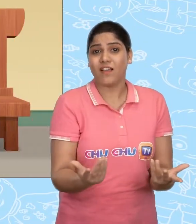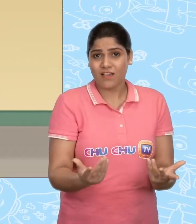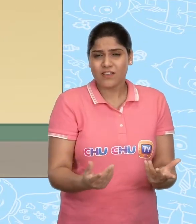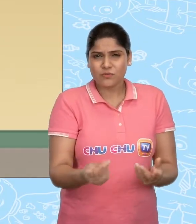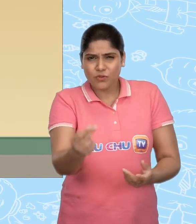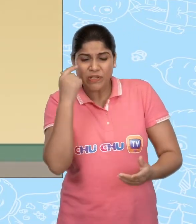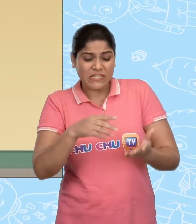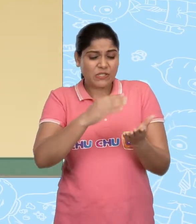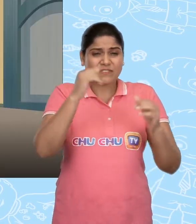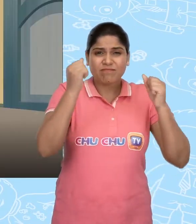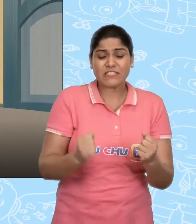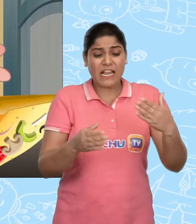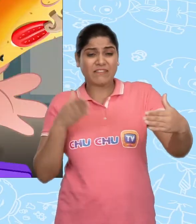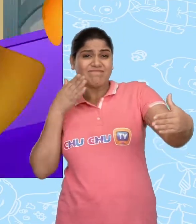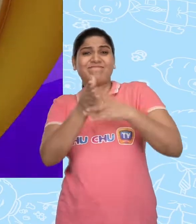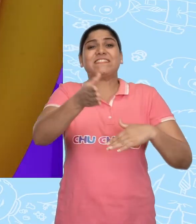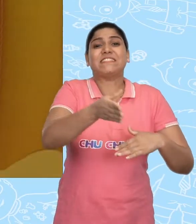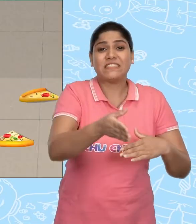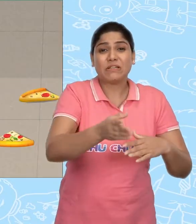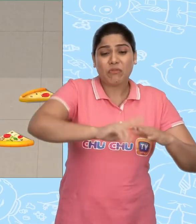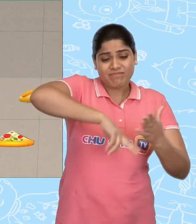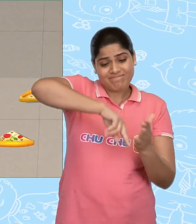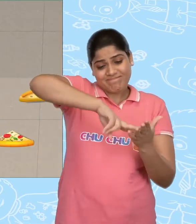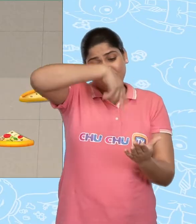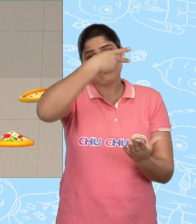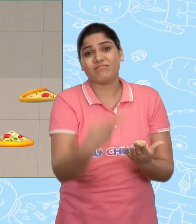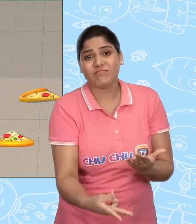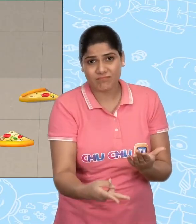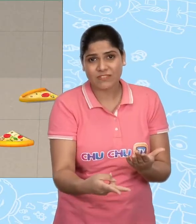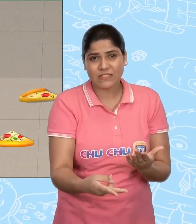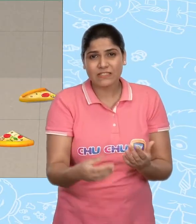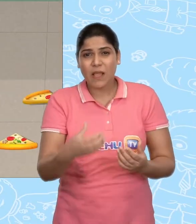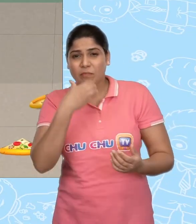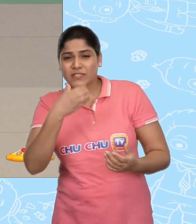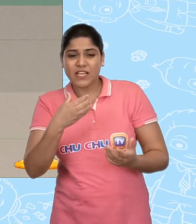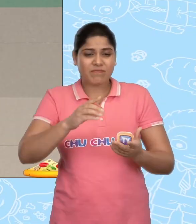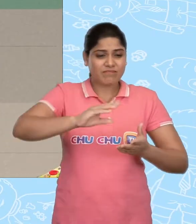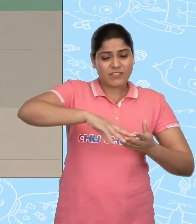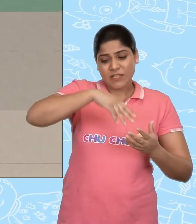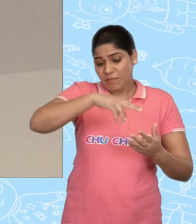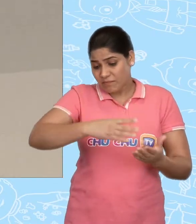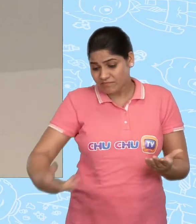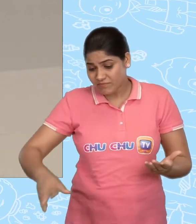तभी वो एक कुर्सी से जा टक्कड़ाया और जमीन पर गिर गया। Pizza के slices भी जमीन पर फैल गए।